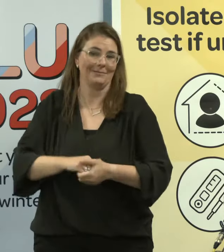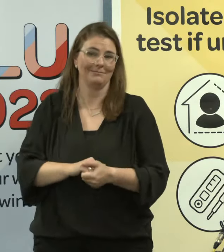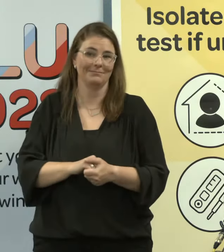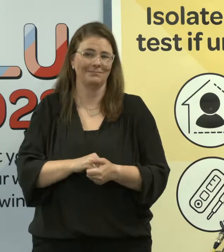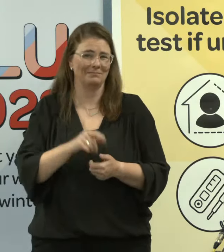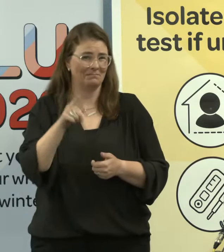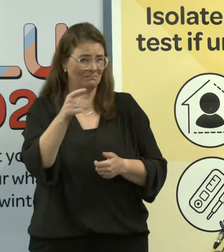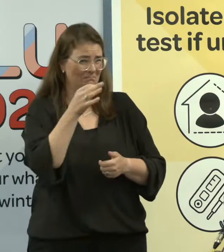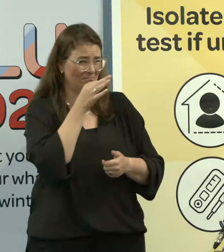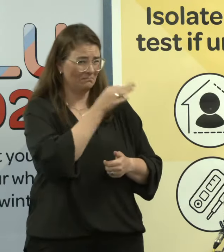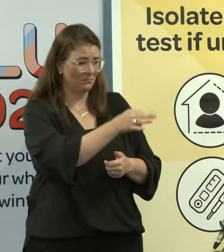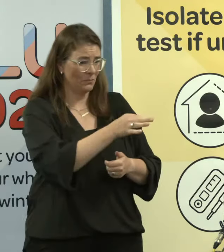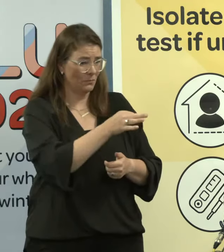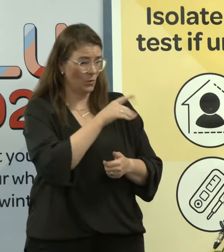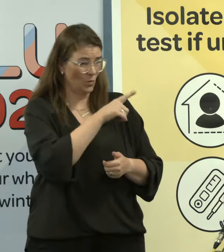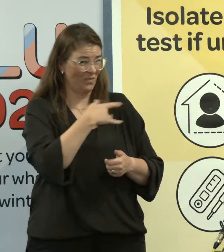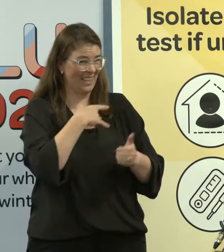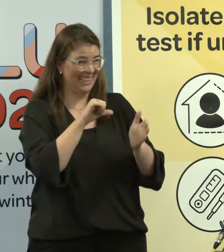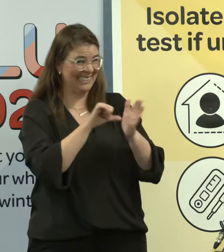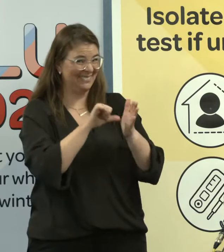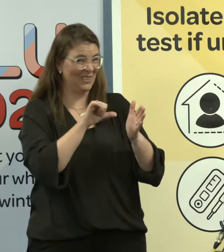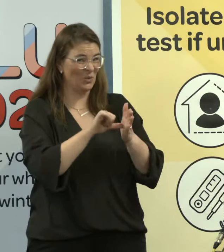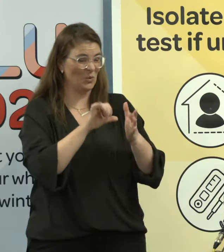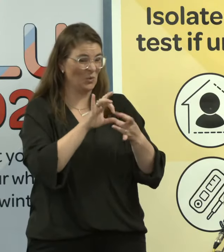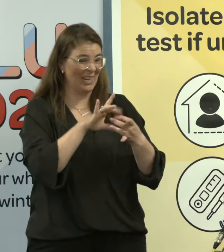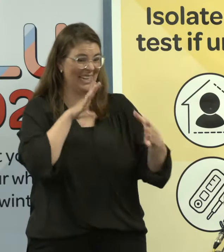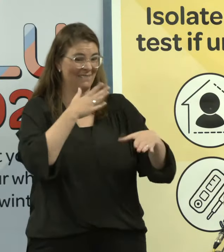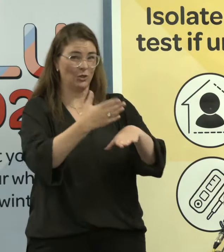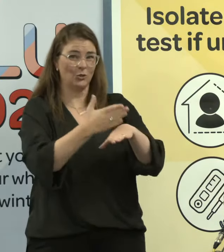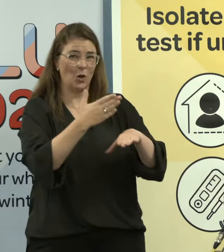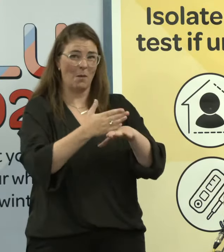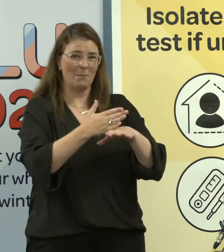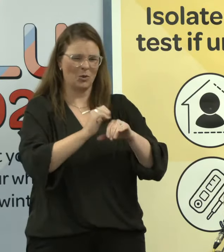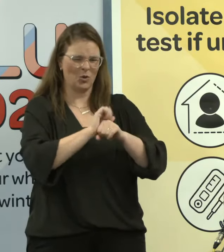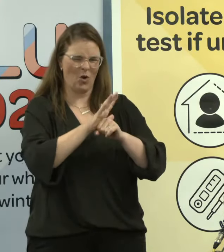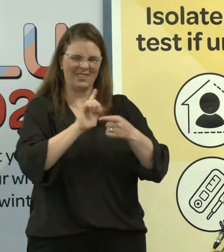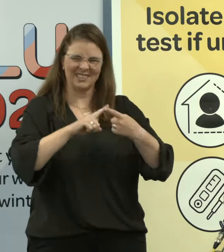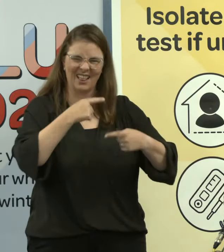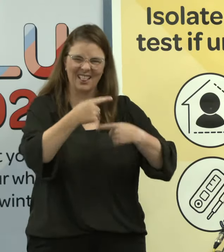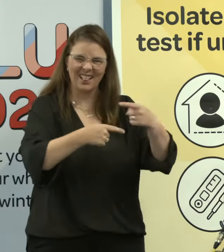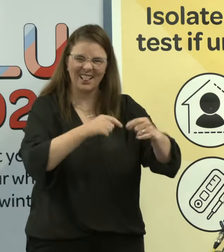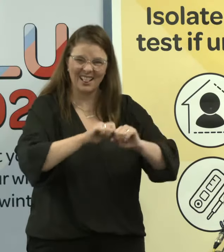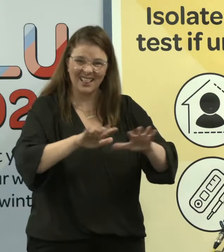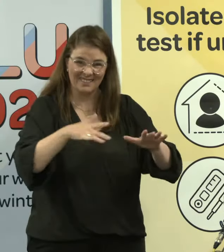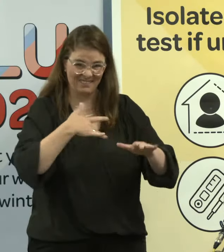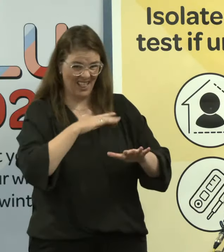mai, engari ka titiro noa ahau